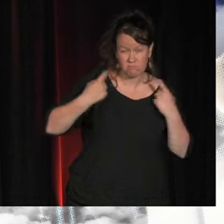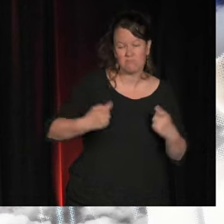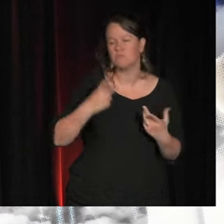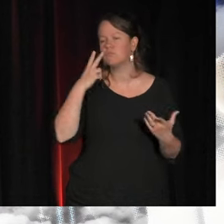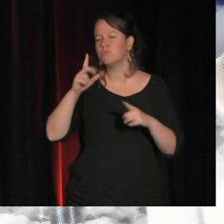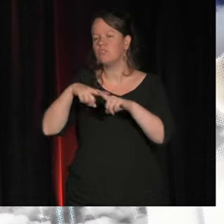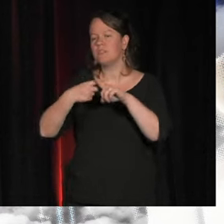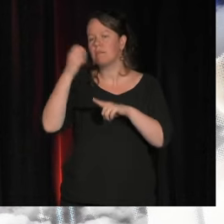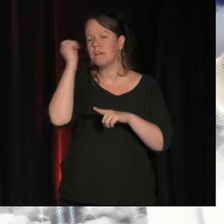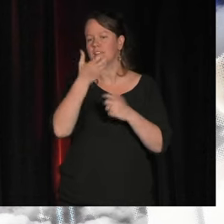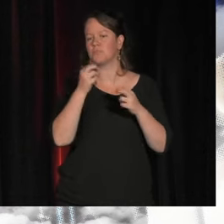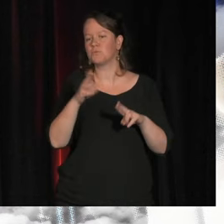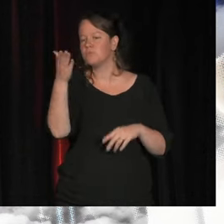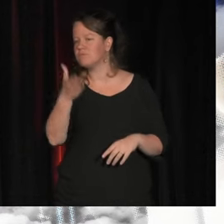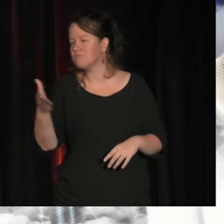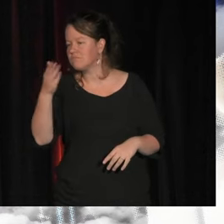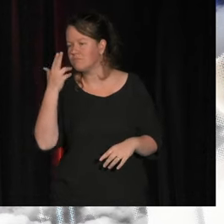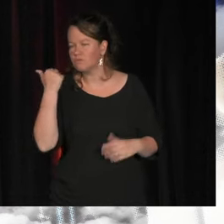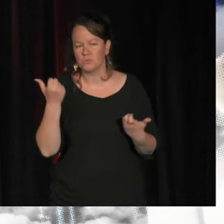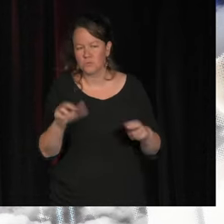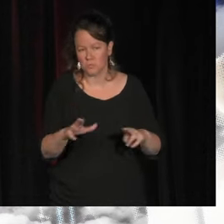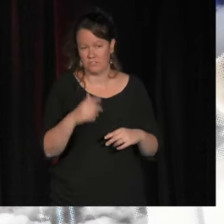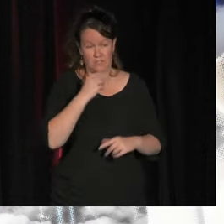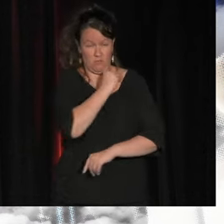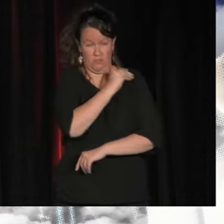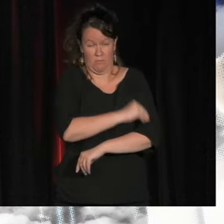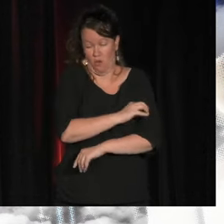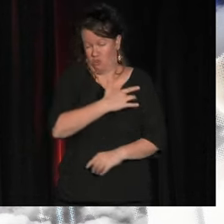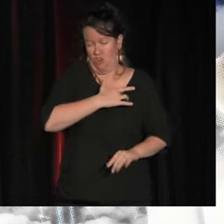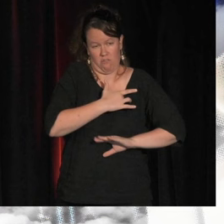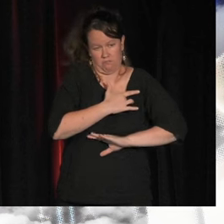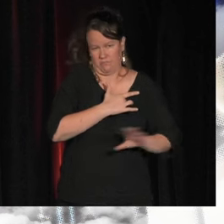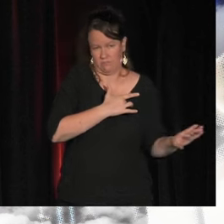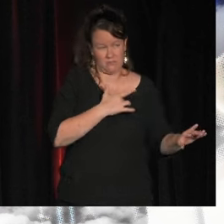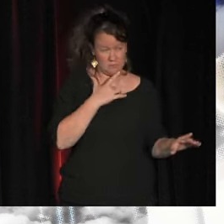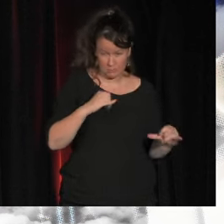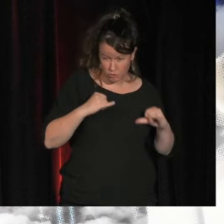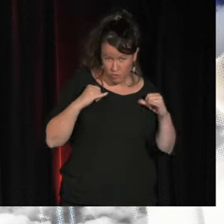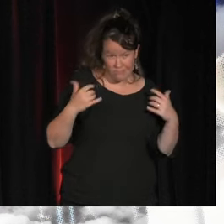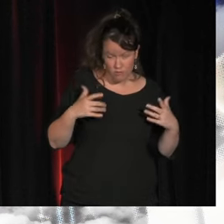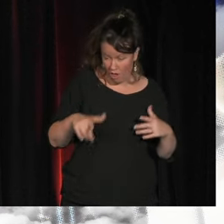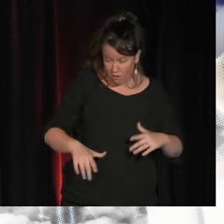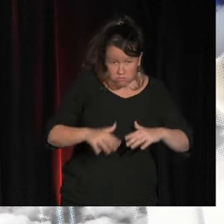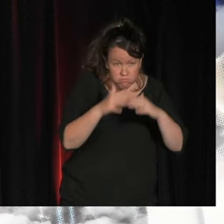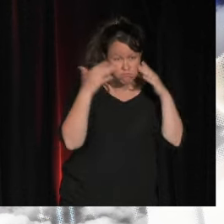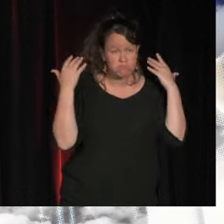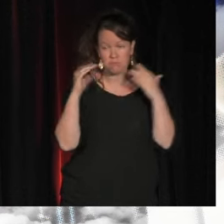américains dans votre vie ou des séries et télés américaines et le sport est vraiment essentiel. En fait, très jeunes, les enfants sont plus ou moins détectés